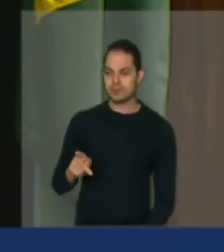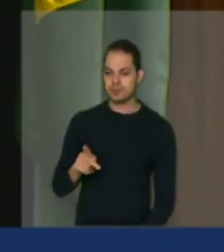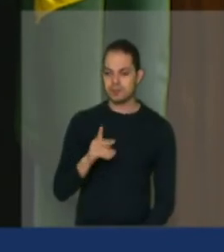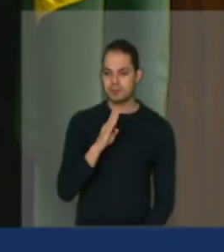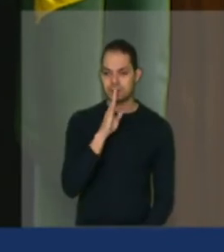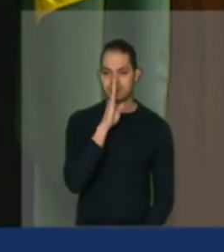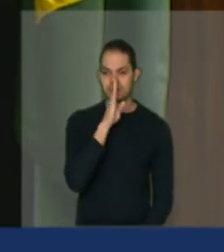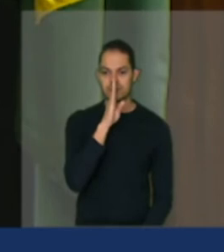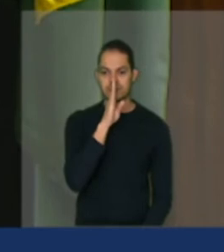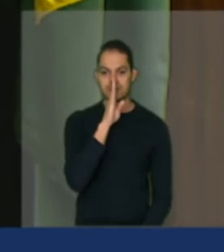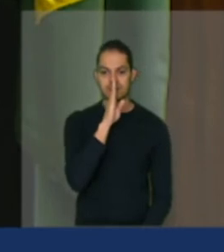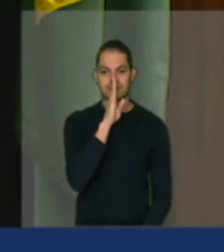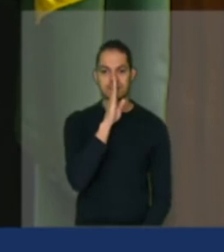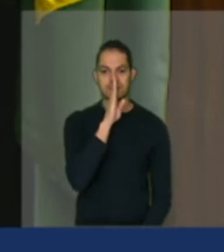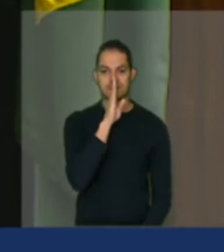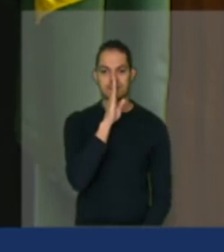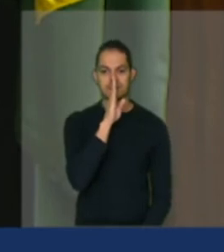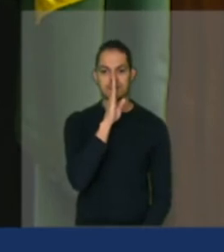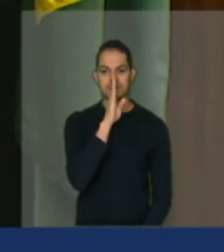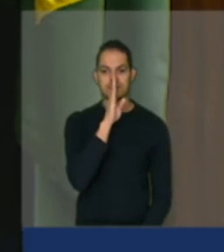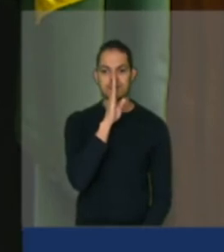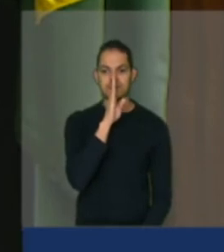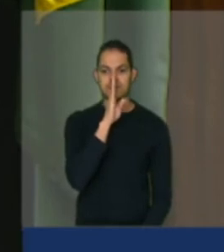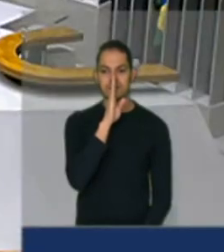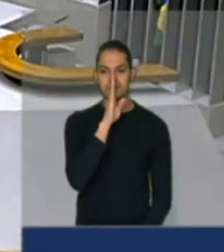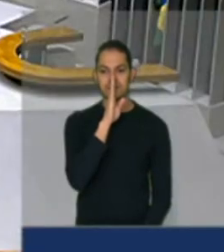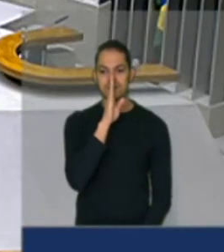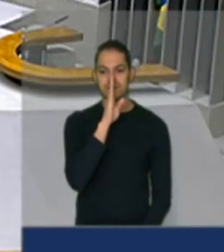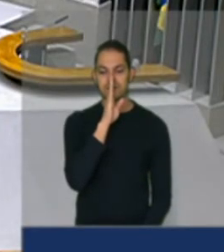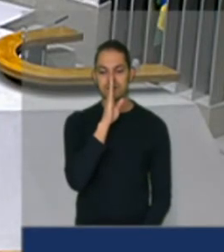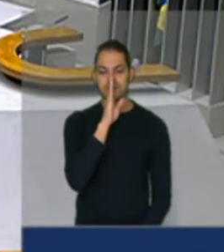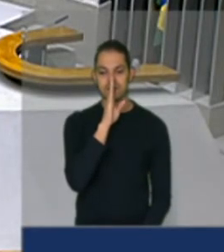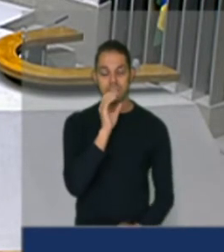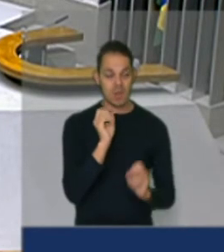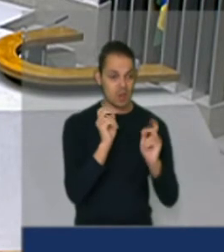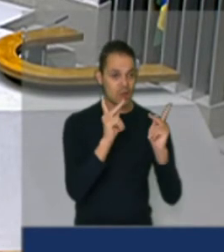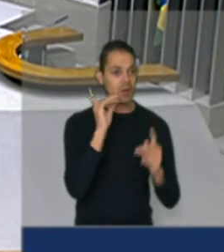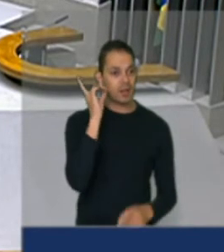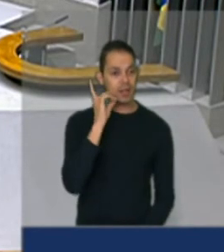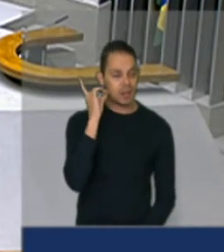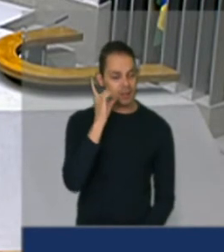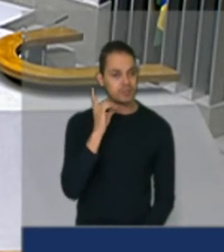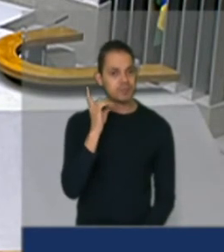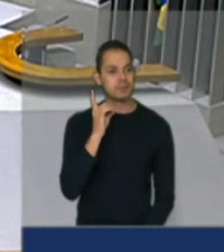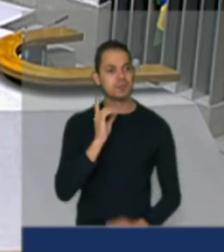PRESIDENTE . -- [PRESIDENTE]: OK, DEPUTADA BENEDITA DA SILVA, ATENDENDO A VOSSA EXCELÊNCIA O DISCURSO SERÁ PUBLICADO EM